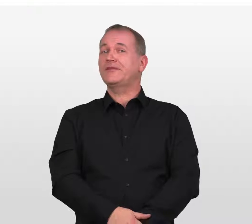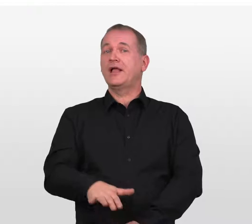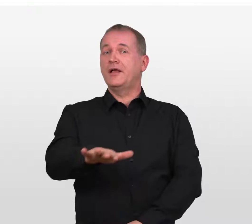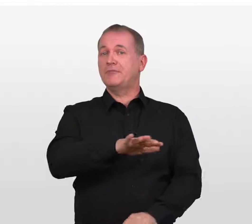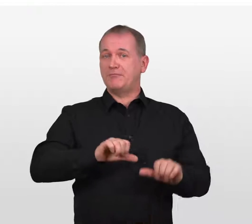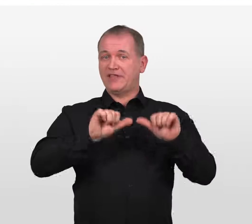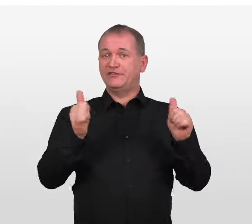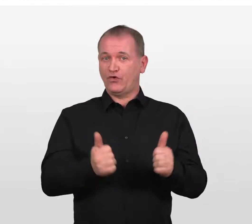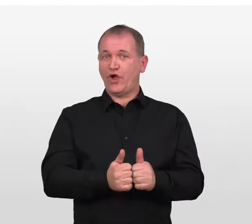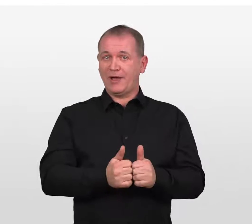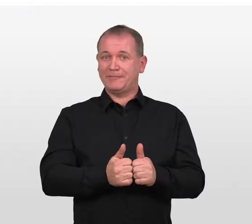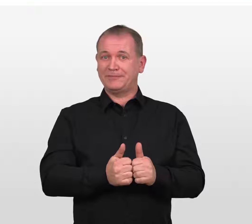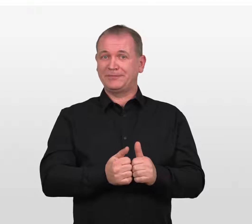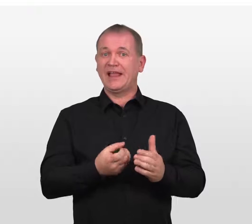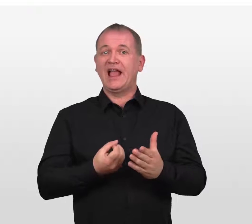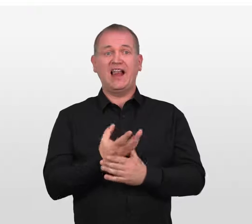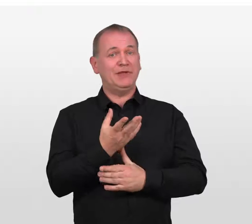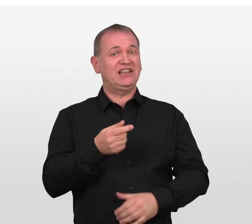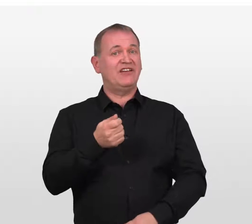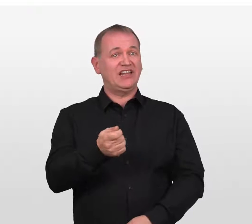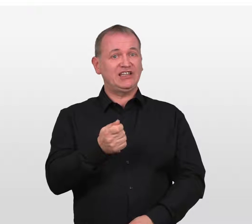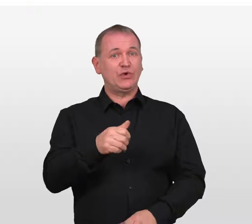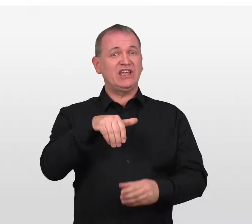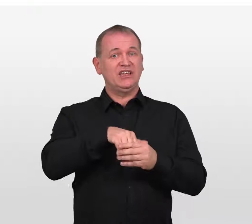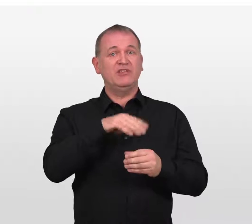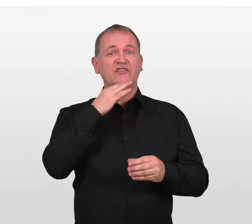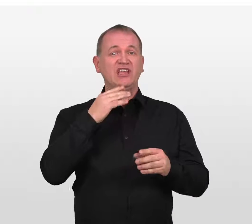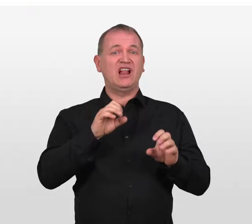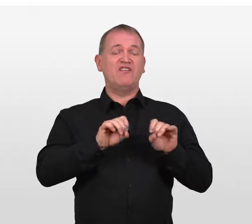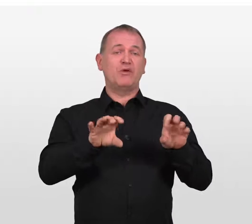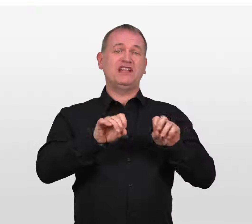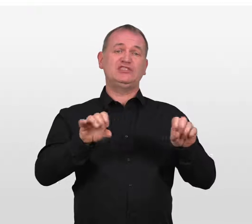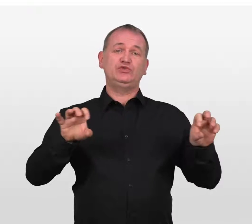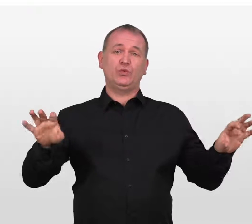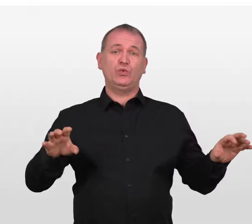Die Plattform Elementar versichern beinhaltet viele Informationen